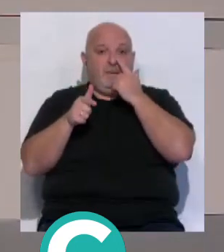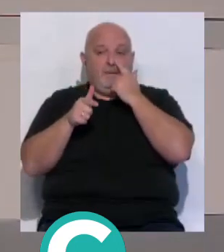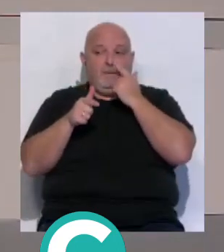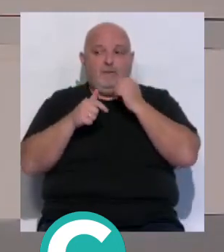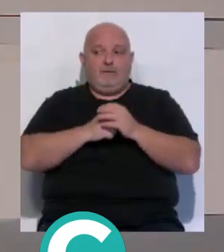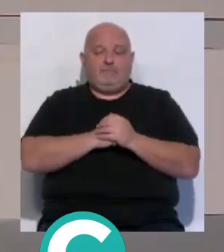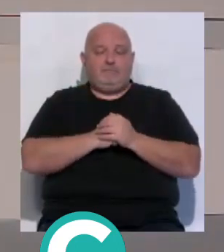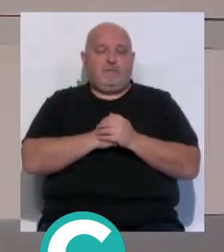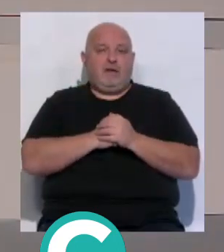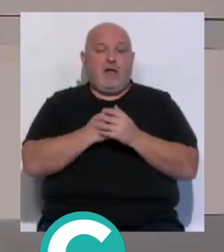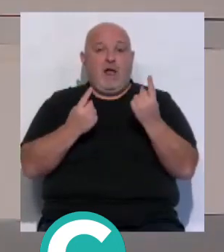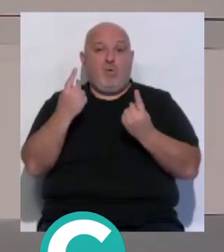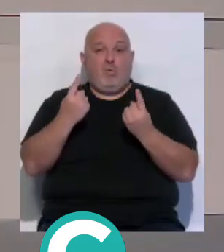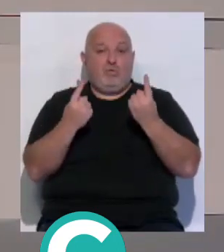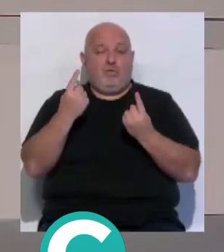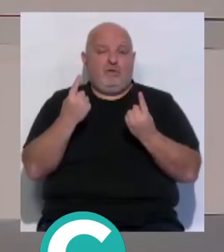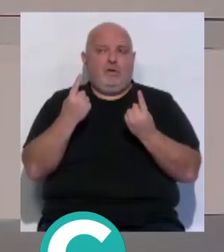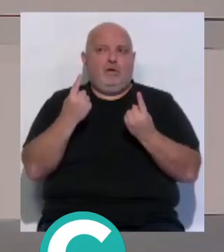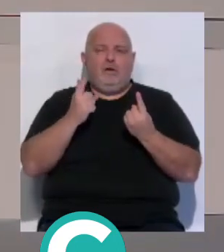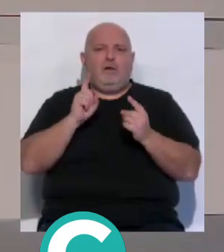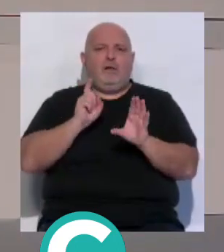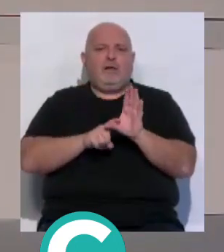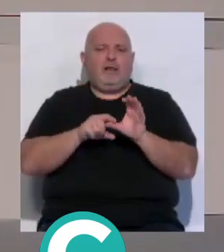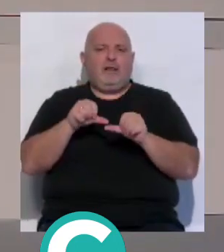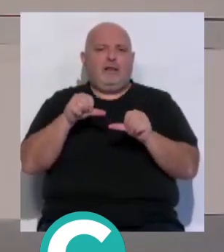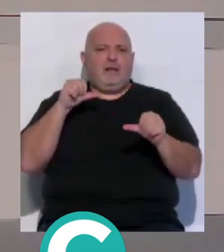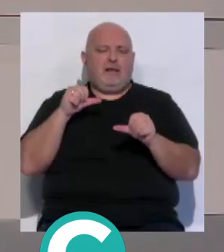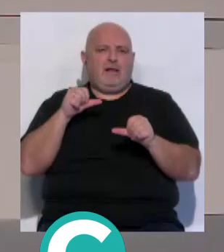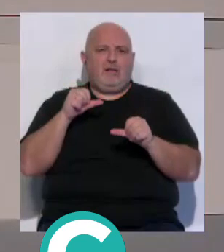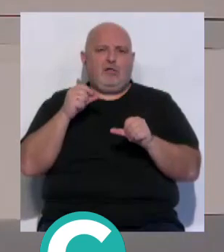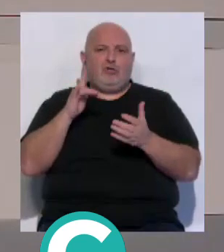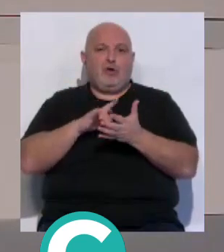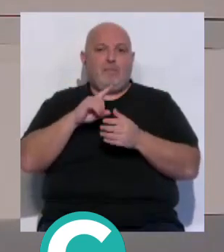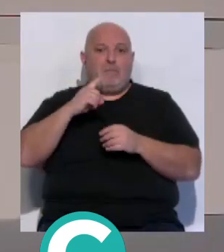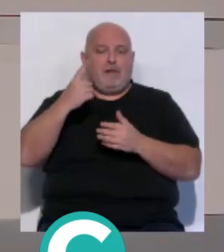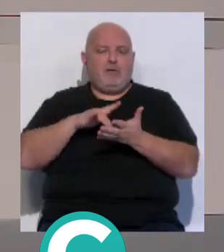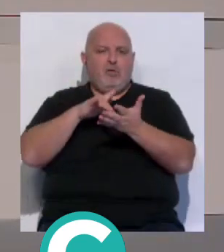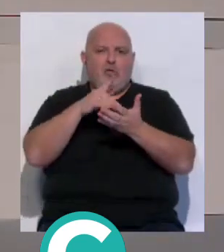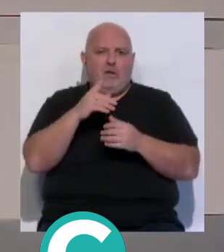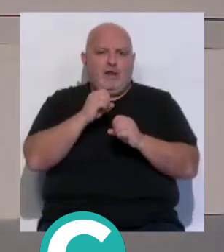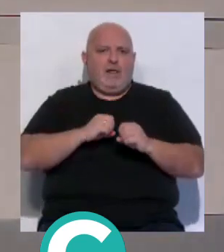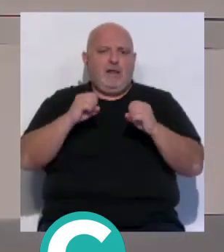que algunos de esos no han participado en ninguno de los dos ascensos porque el ascenso a segunda